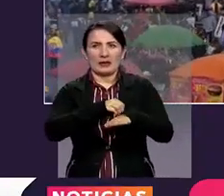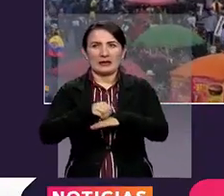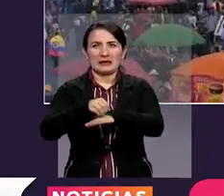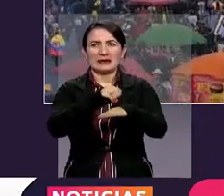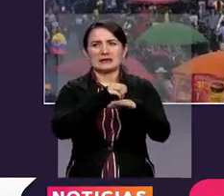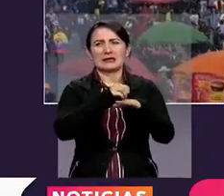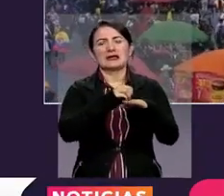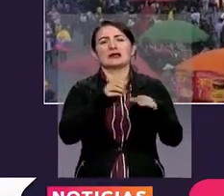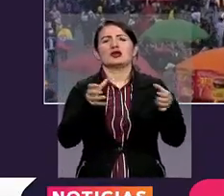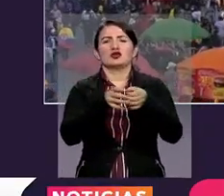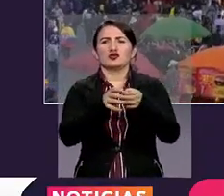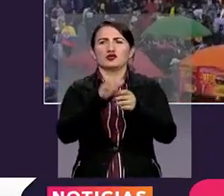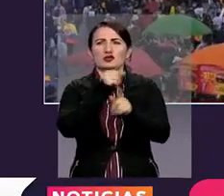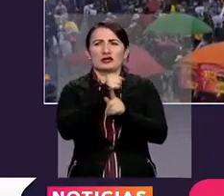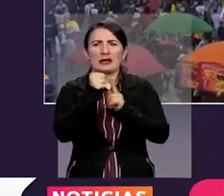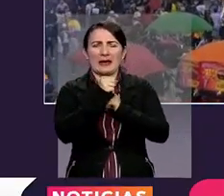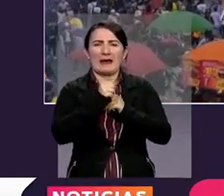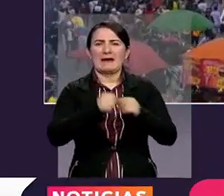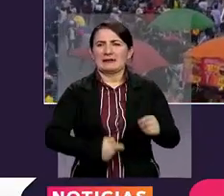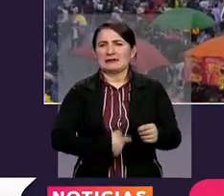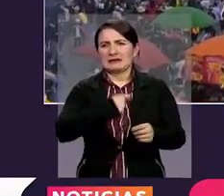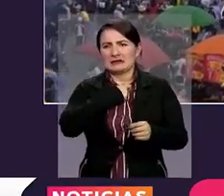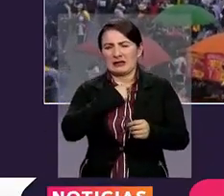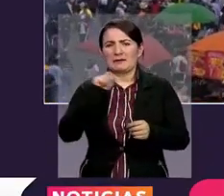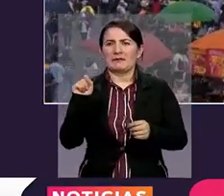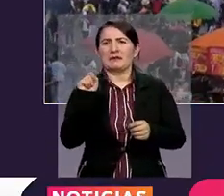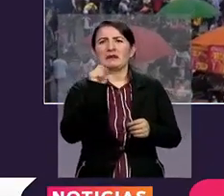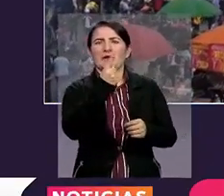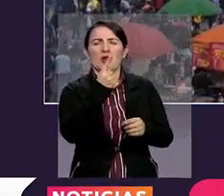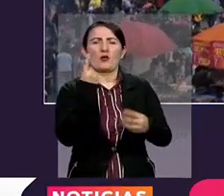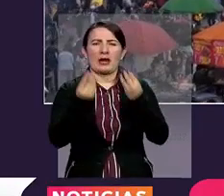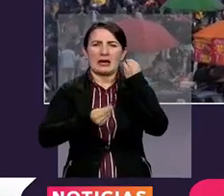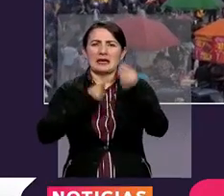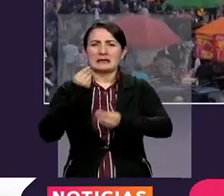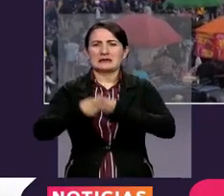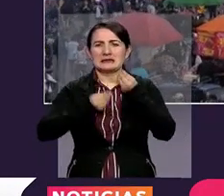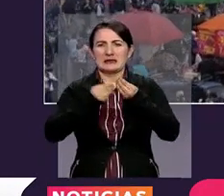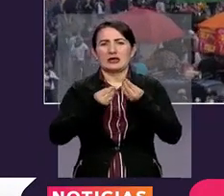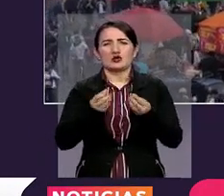UN GRAN CúMULO DE APRENDIZAJE O NUEVAS FORMAS QUE HEMOS VENIDO